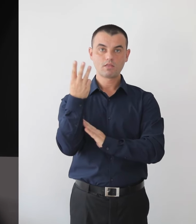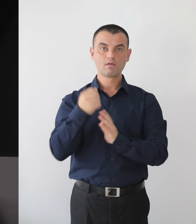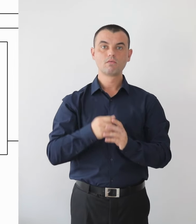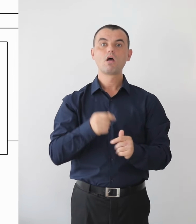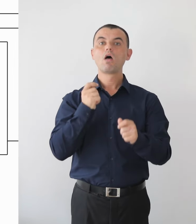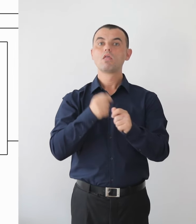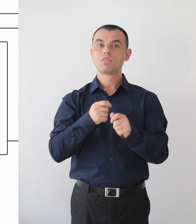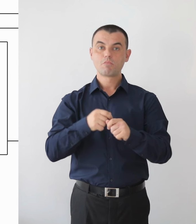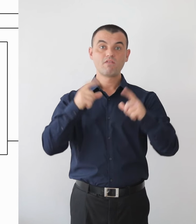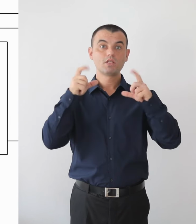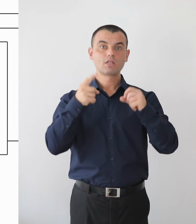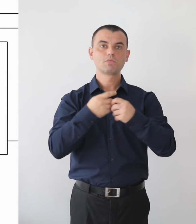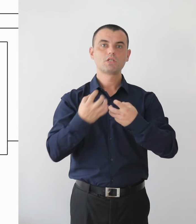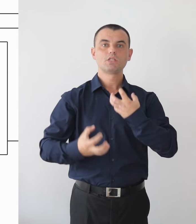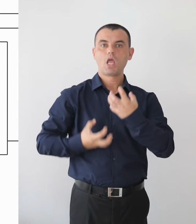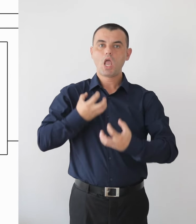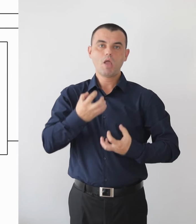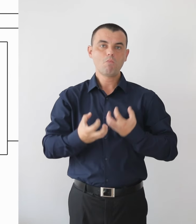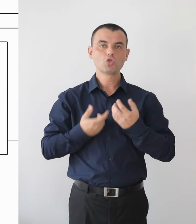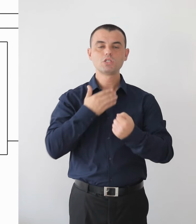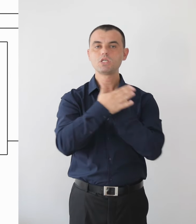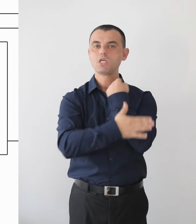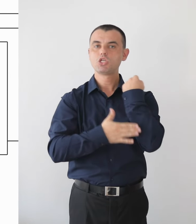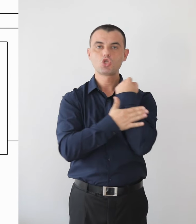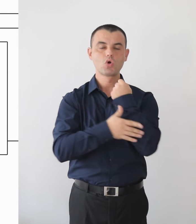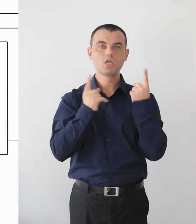Точка 3: Направете снимки с емоции и история.